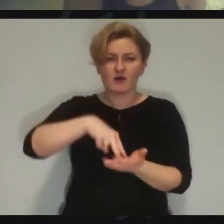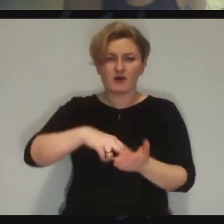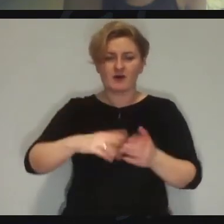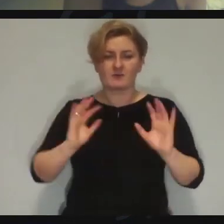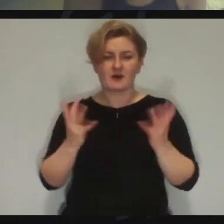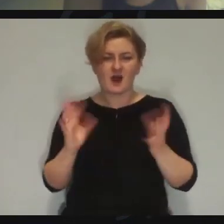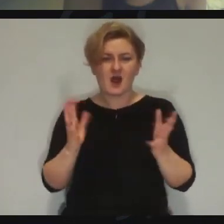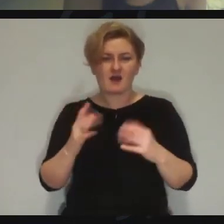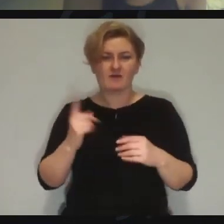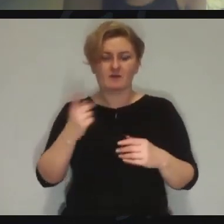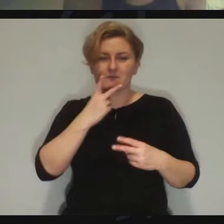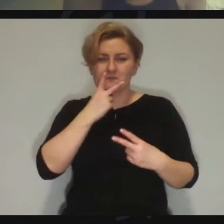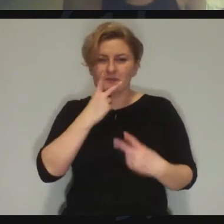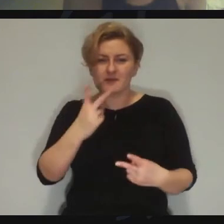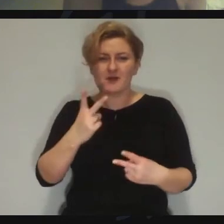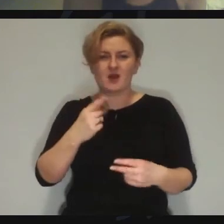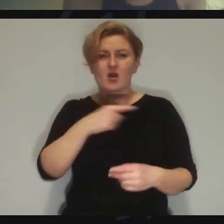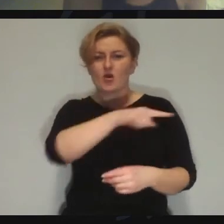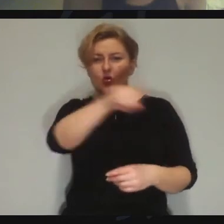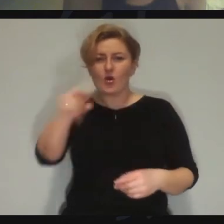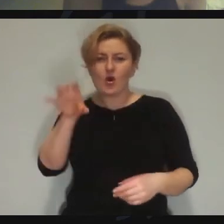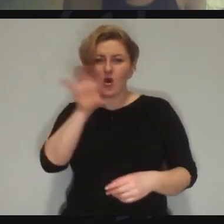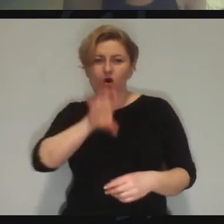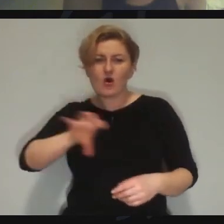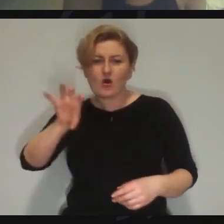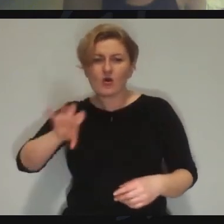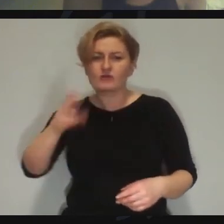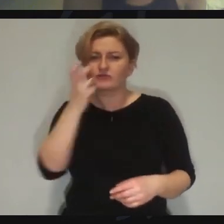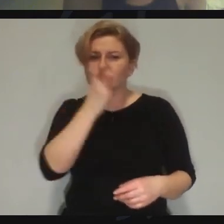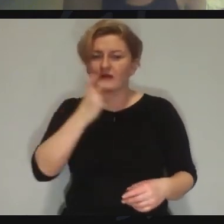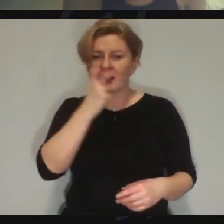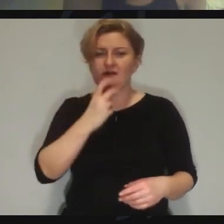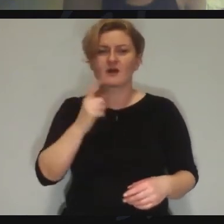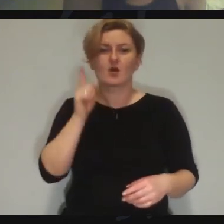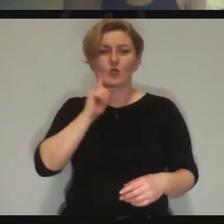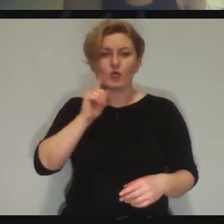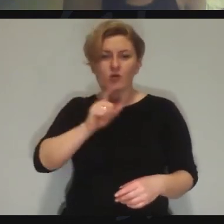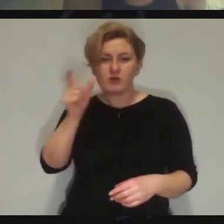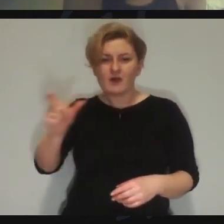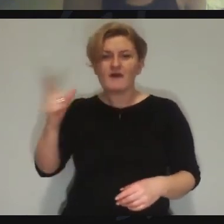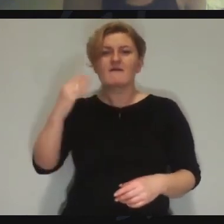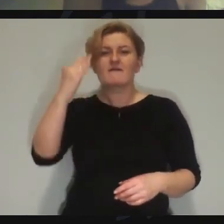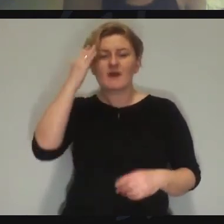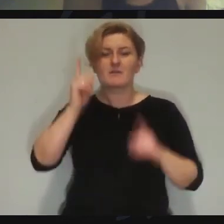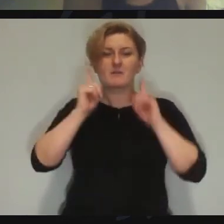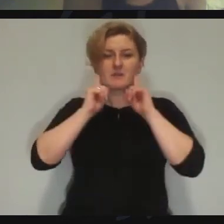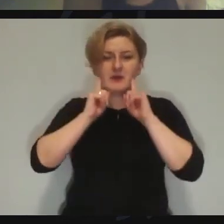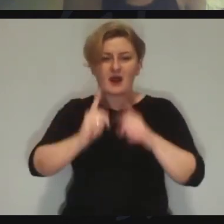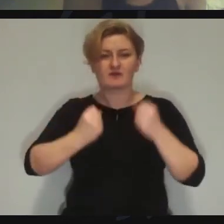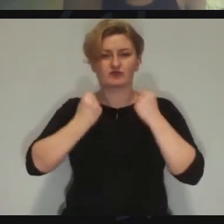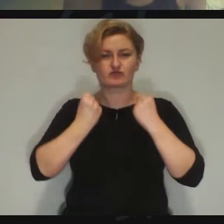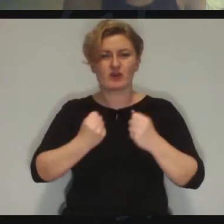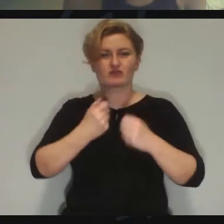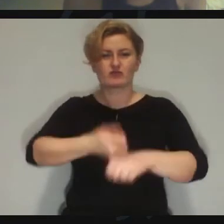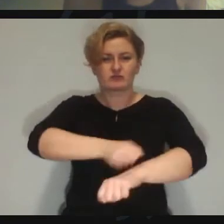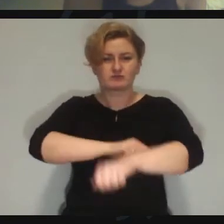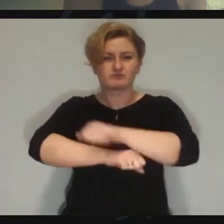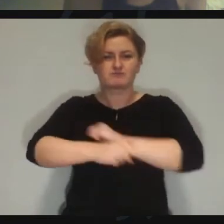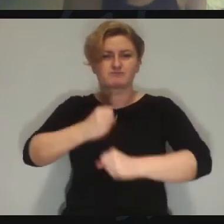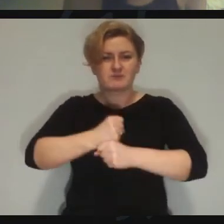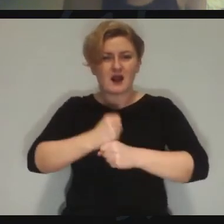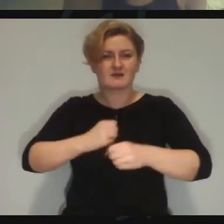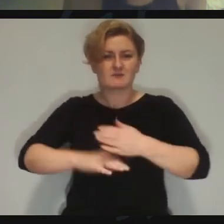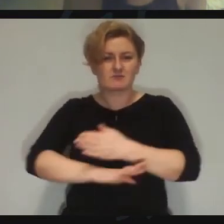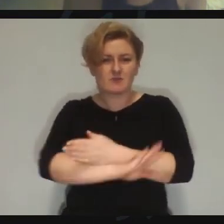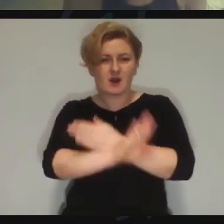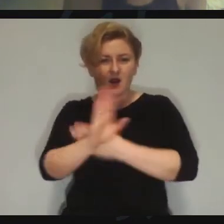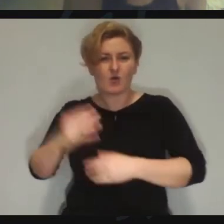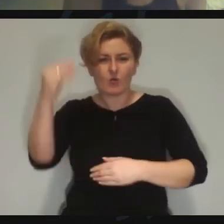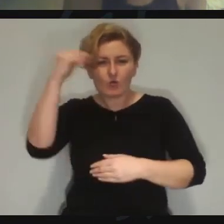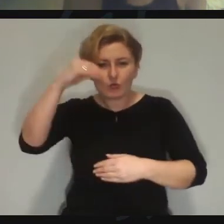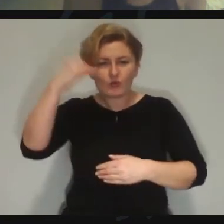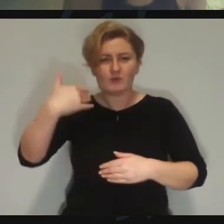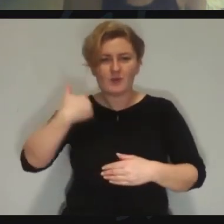Oni wiedzą, że to nie jest litość, tylko zasługa ciężkiej pracy na to, żeby dostać te brawa.